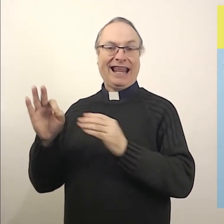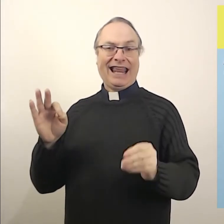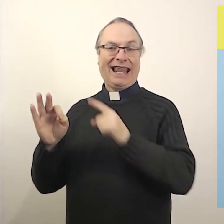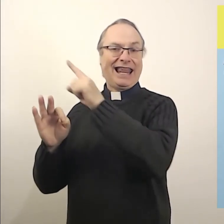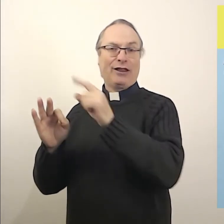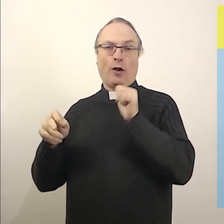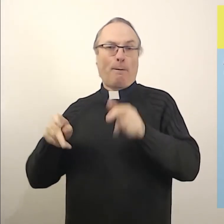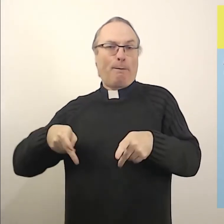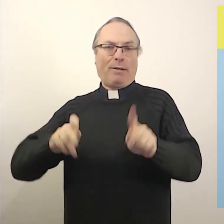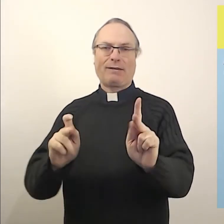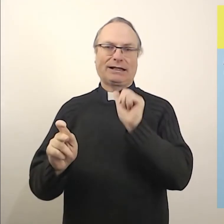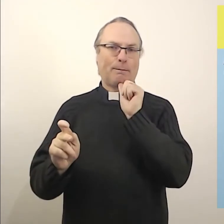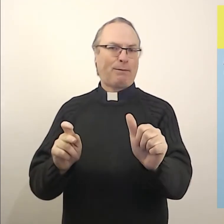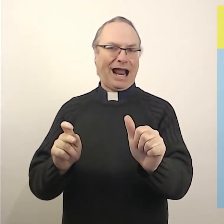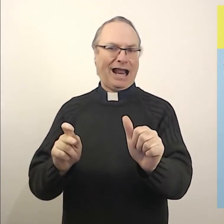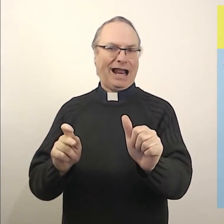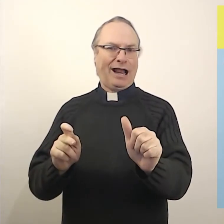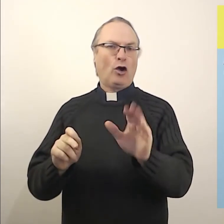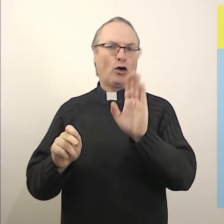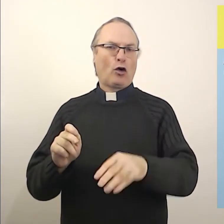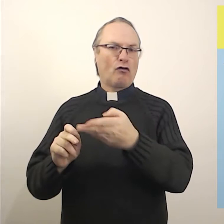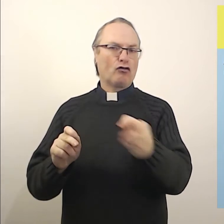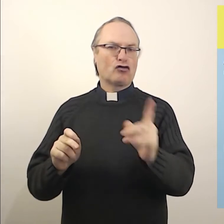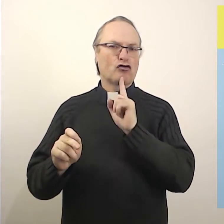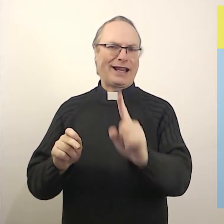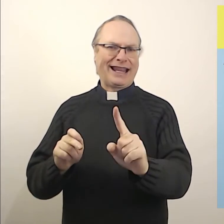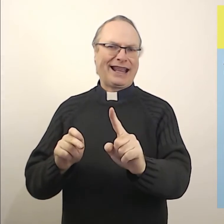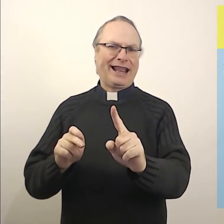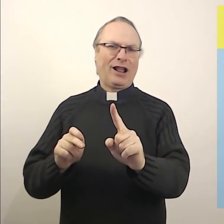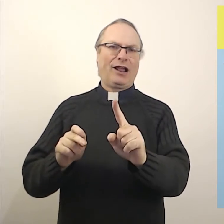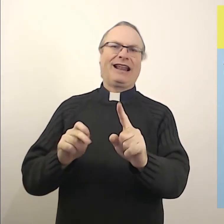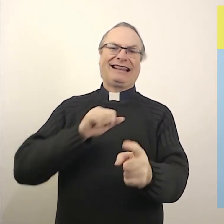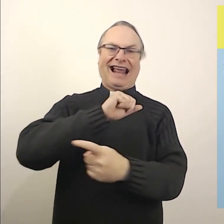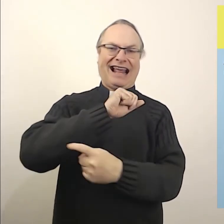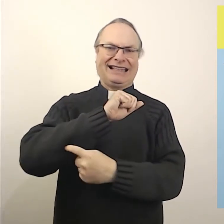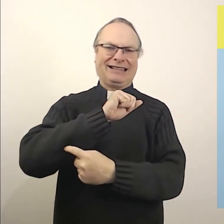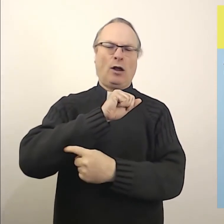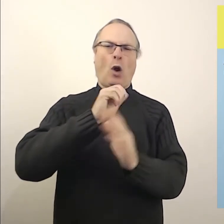et il ne permettra pas que vous soyez tentés